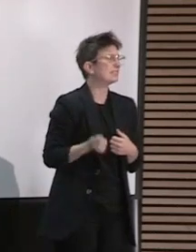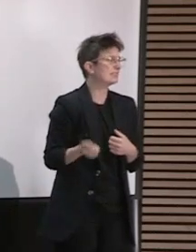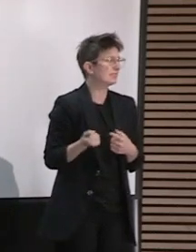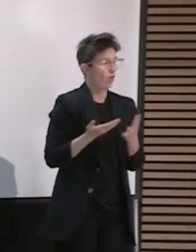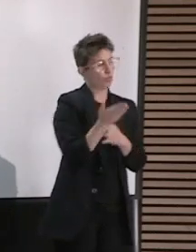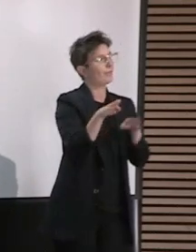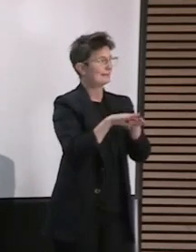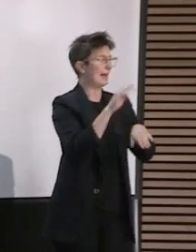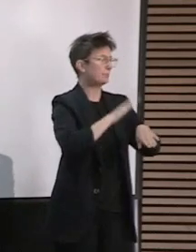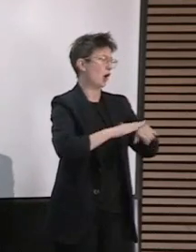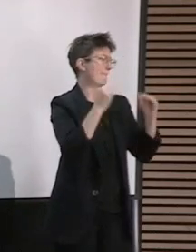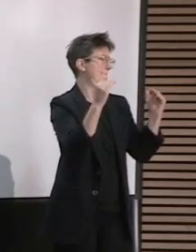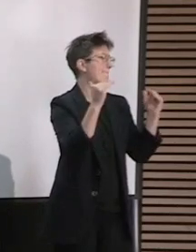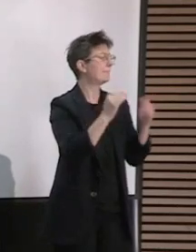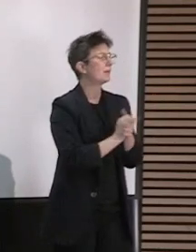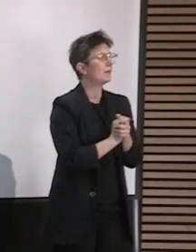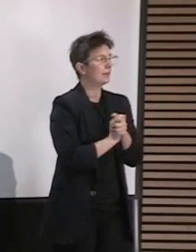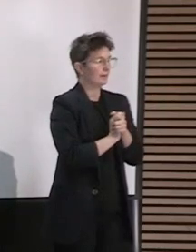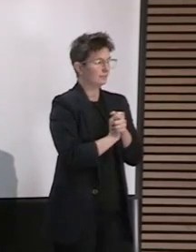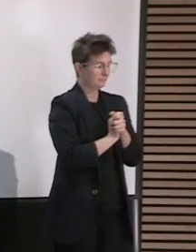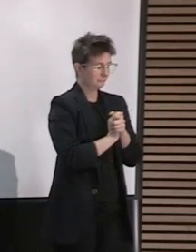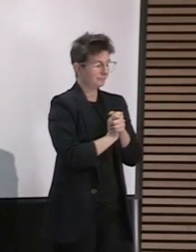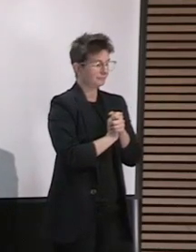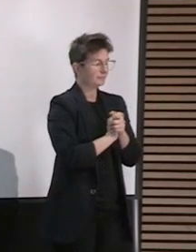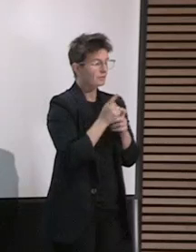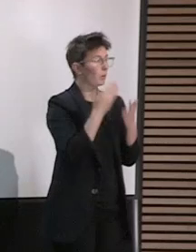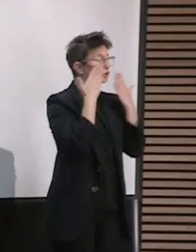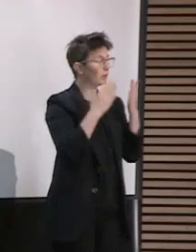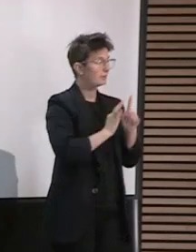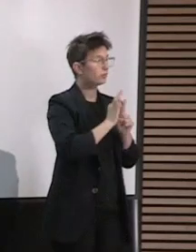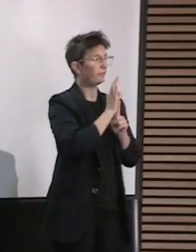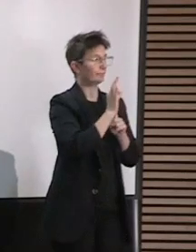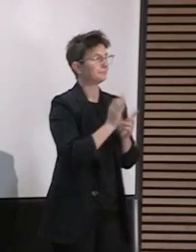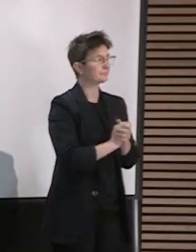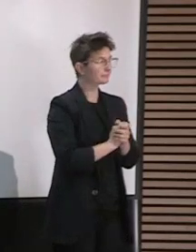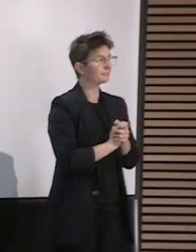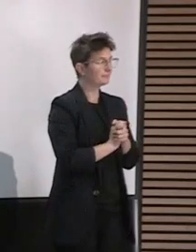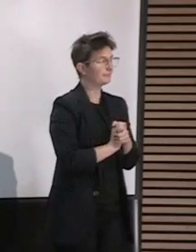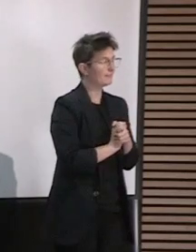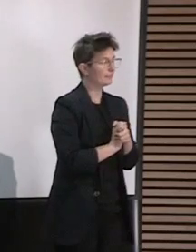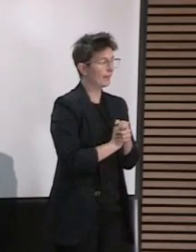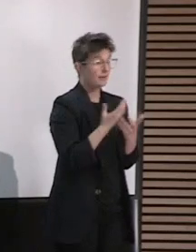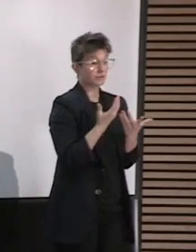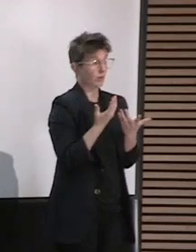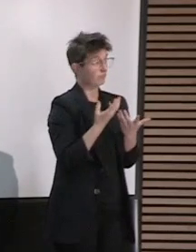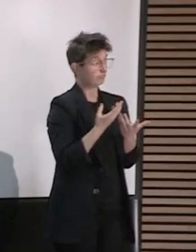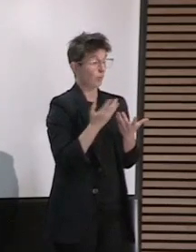tangata i uru ki te awhina a te kawanatanga i taua wa ano. He